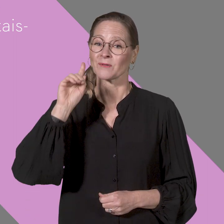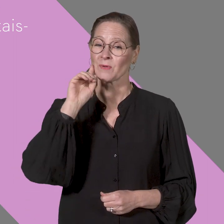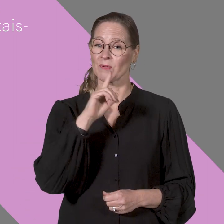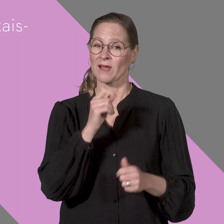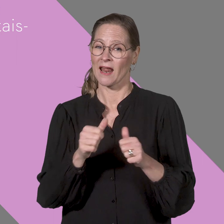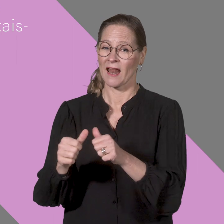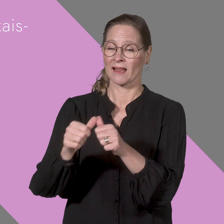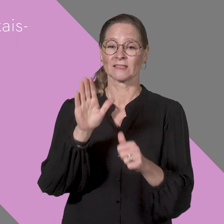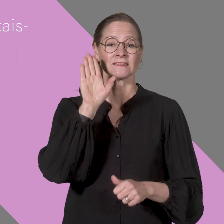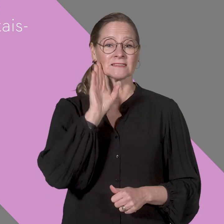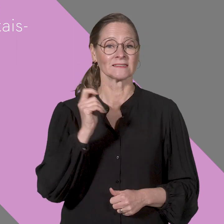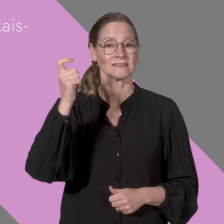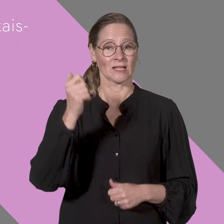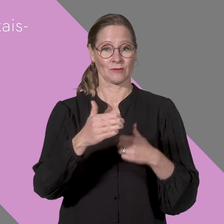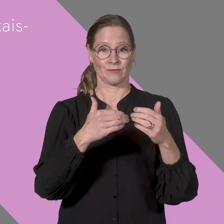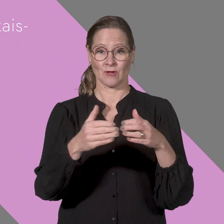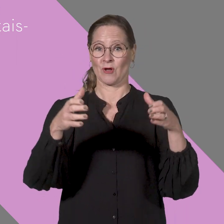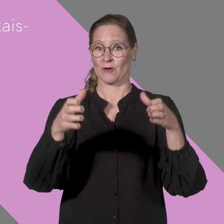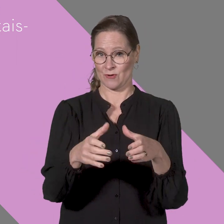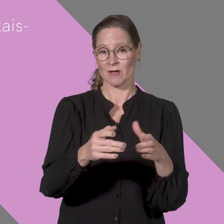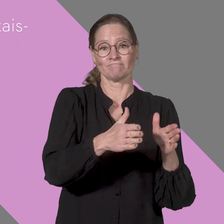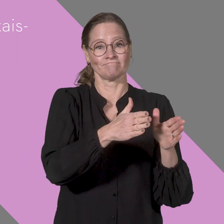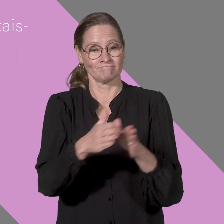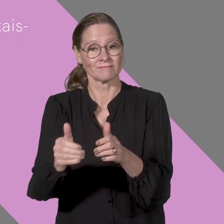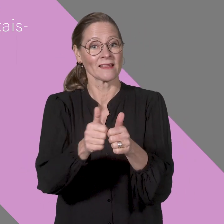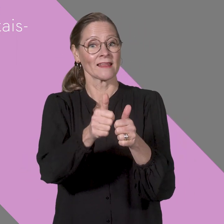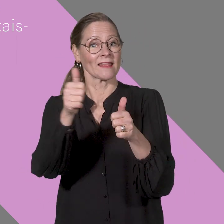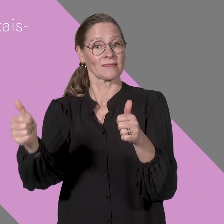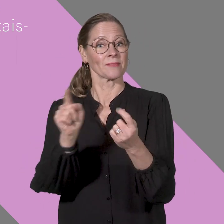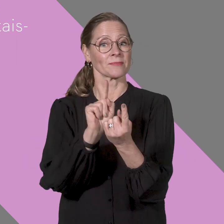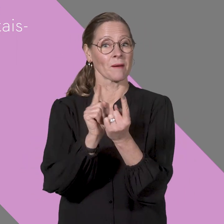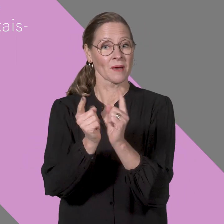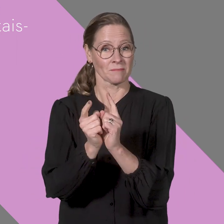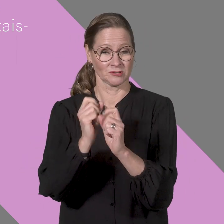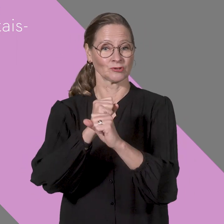Kuurojen Liiton seniorityöryhmä järjestää etätapaamisen -